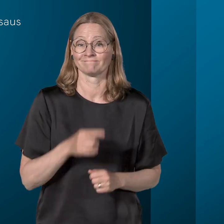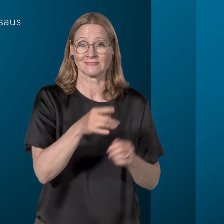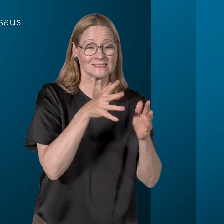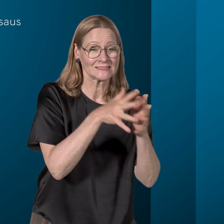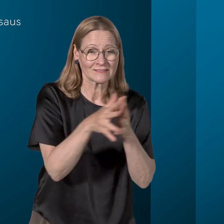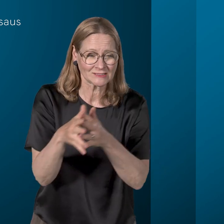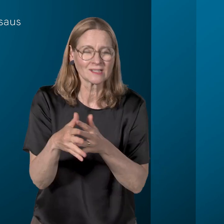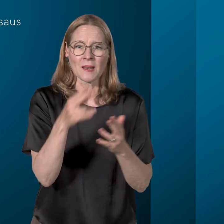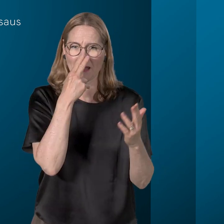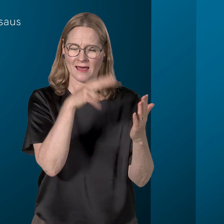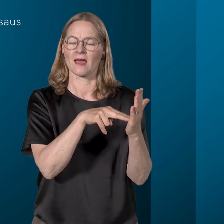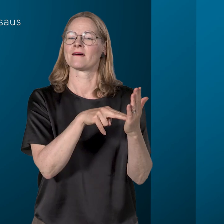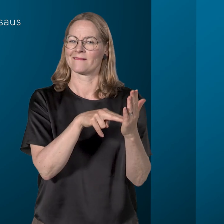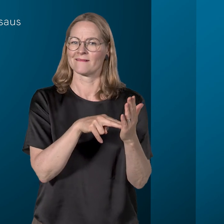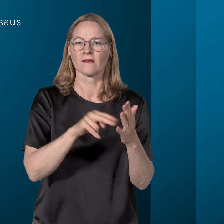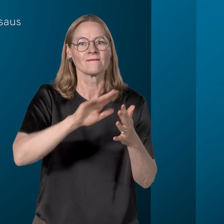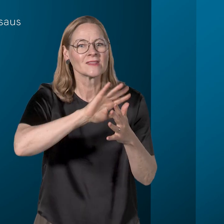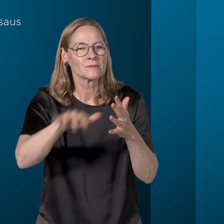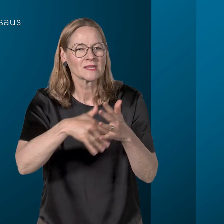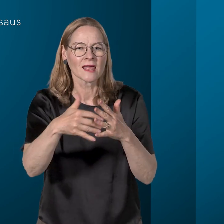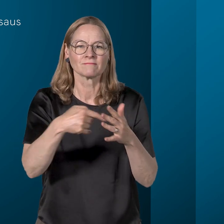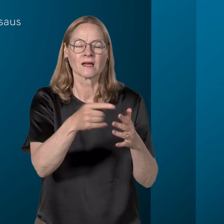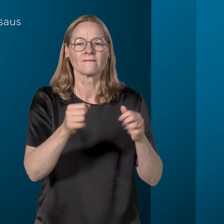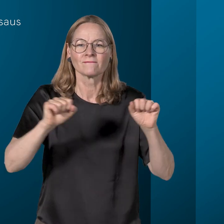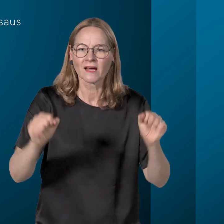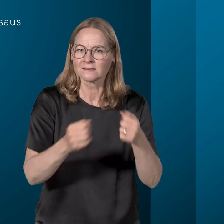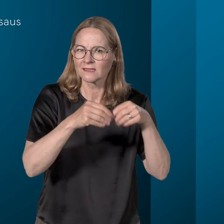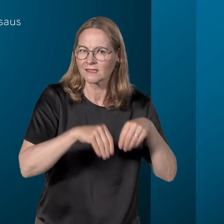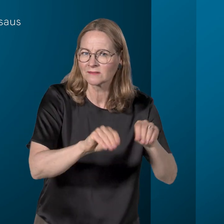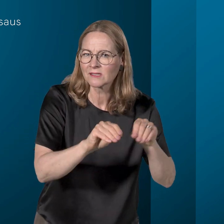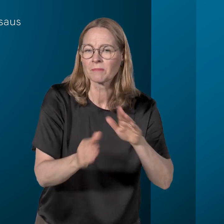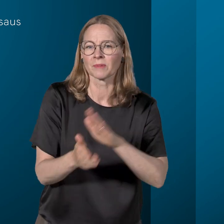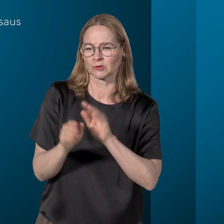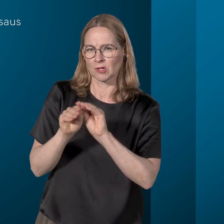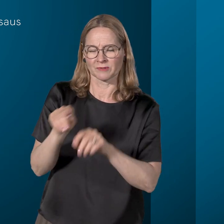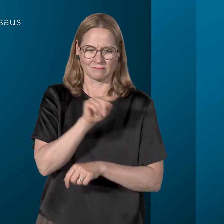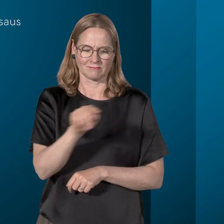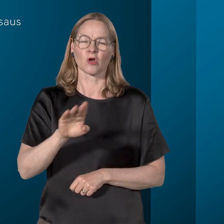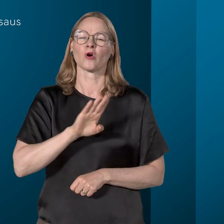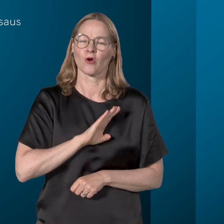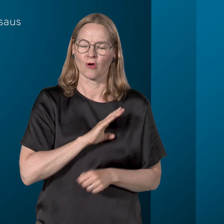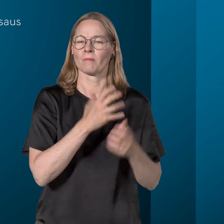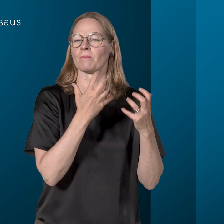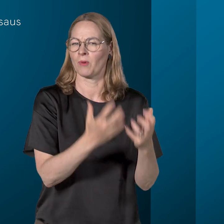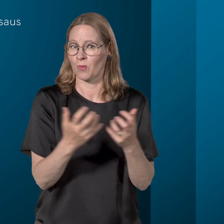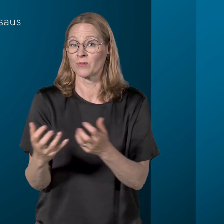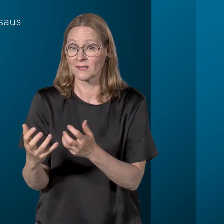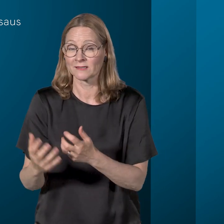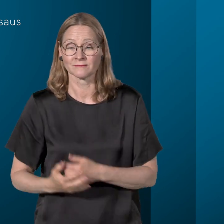Selvityksen mukaan puutteita ilmenee sekä viittomakielisessä varhaiskasvatuksessa - että perusopetuksessa.